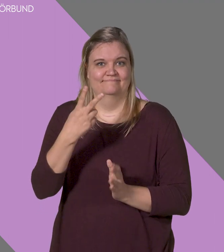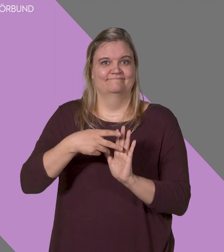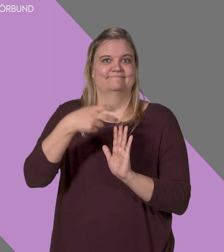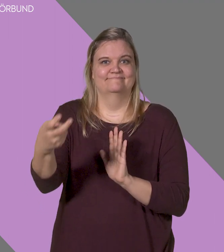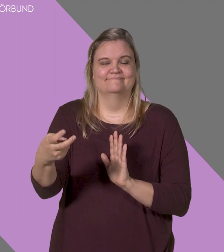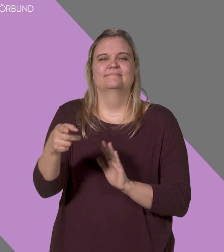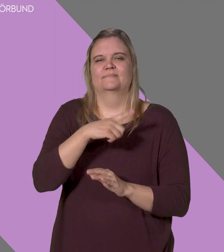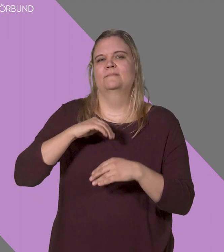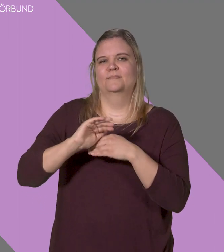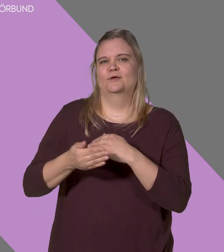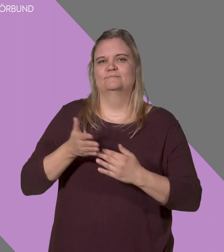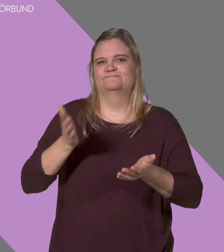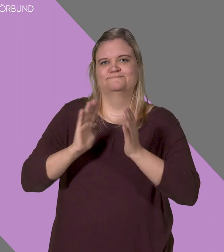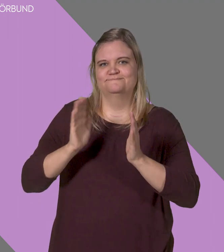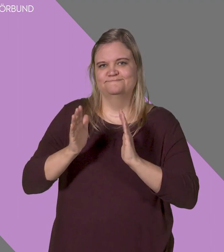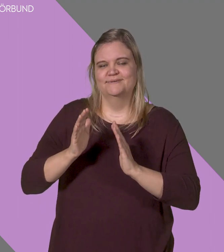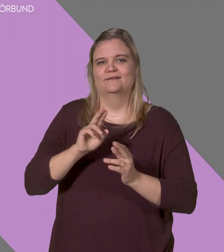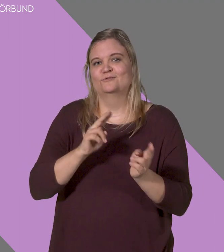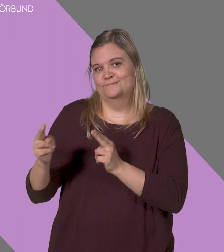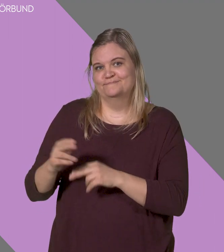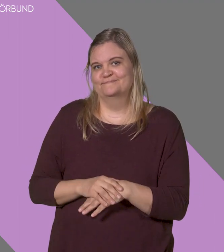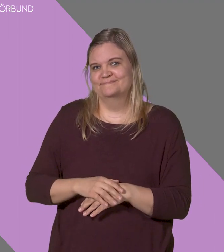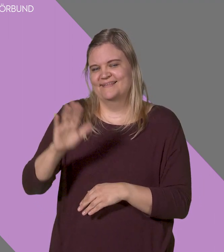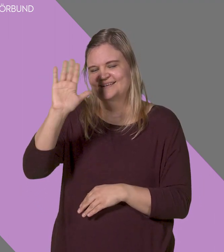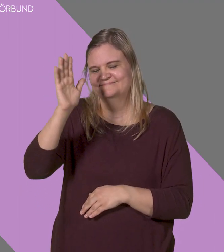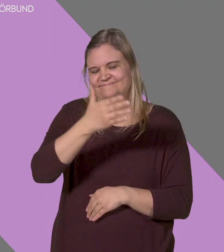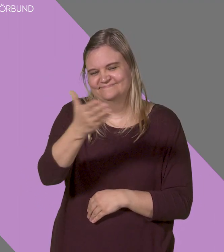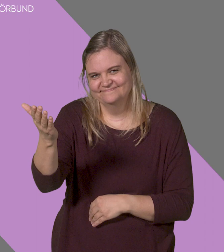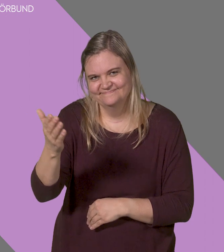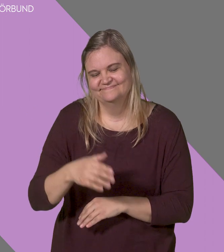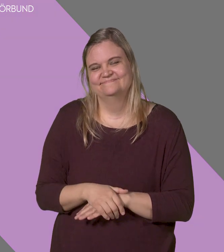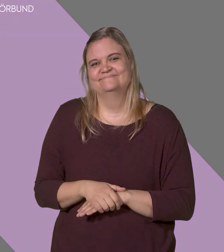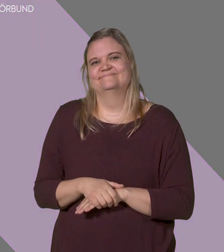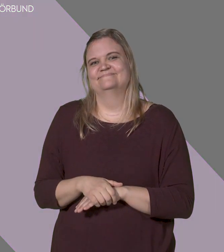Vi återkommer med fler nyheter om två veckor, hej på er!